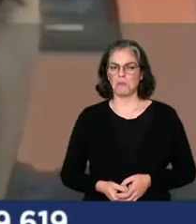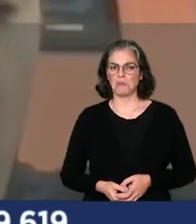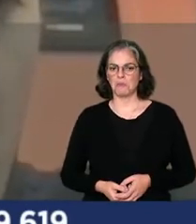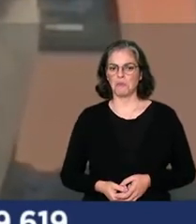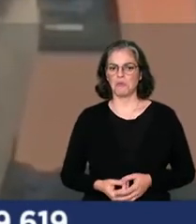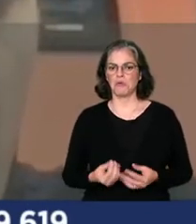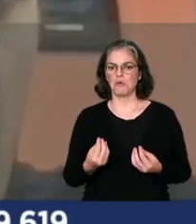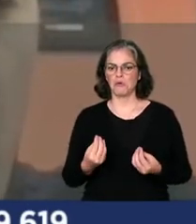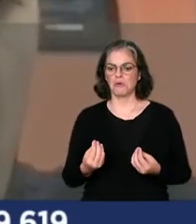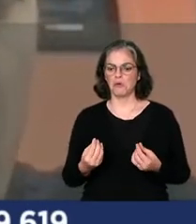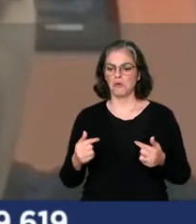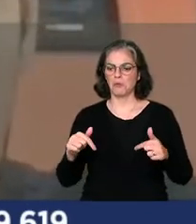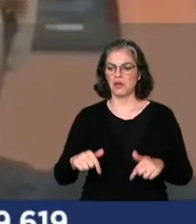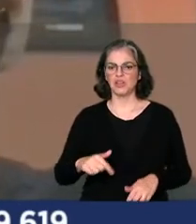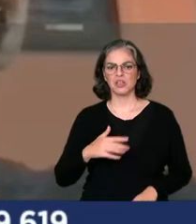[PRESIDENTE]: DEPUTADO TIAGO MITRAUD.